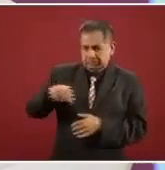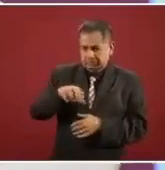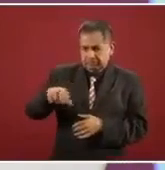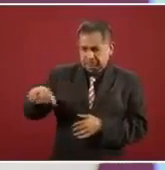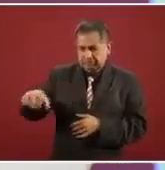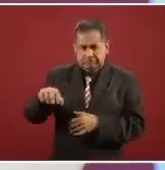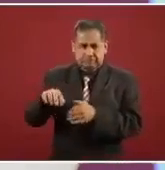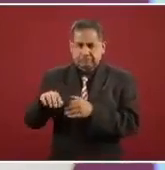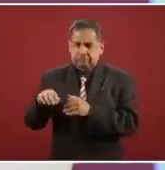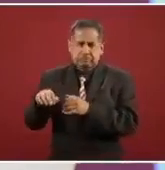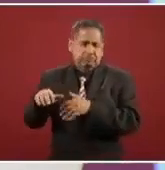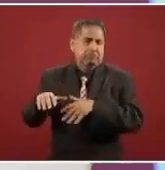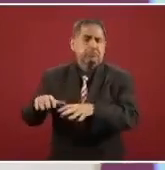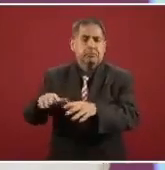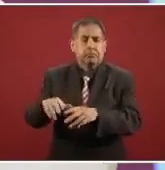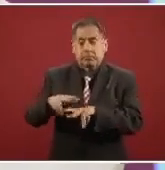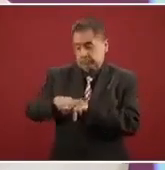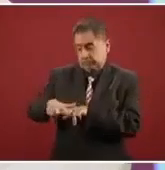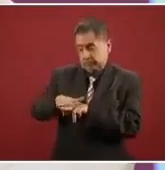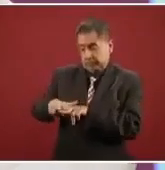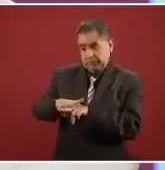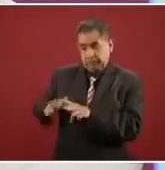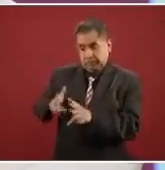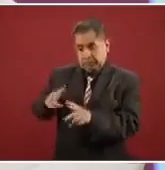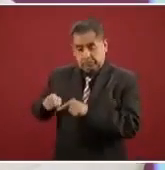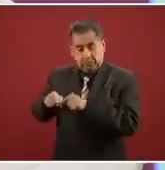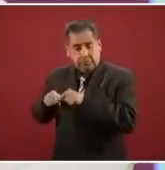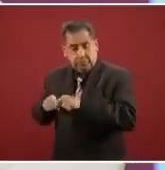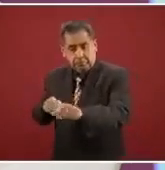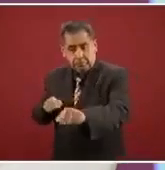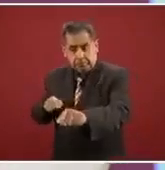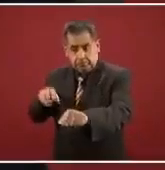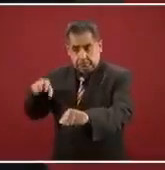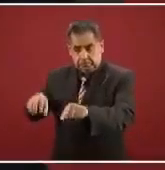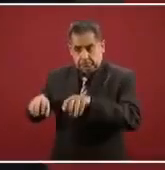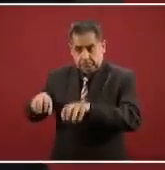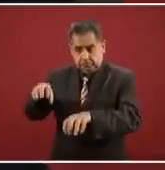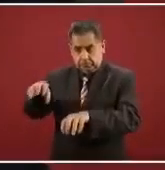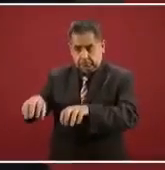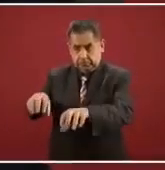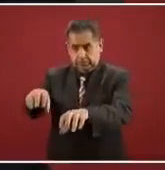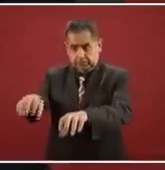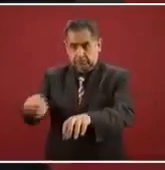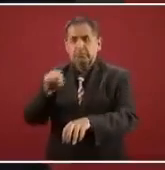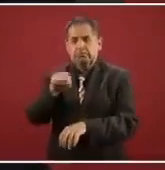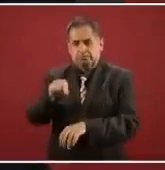ubicadas en el trayecto de este importante proyecto. Nos estamos refiriendo a comunidades